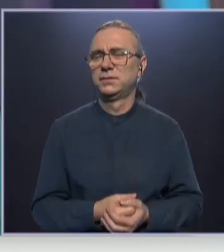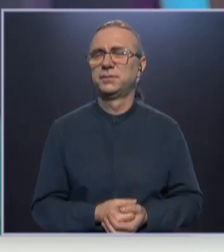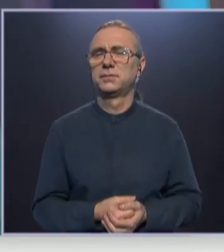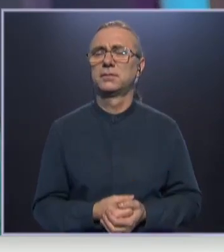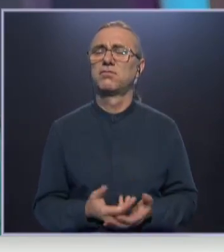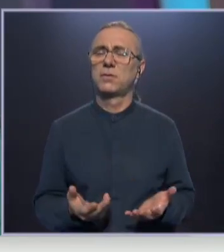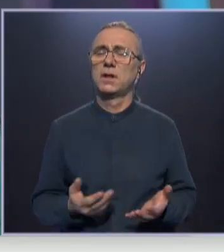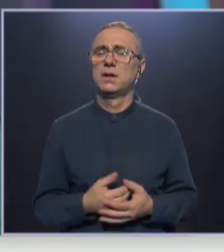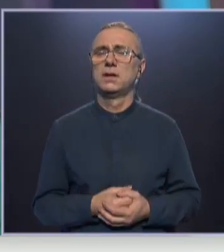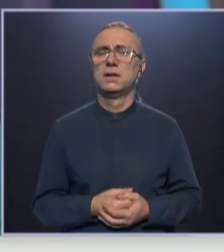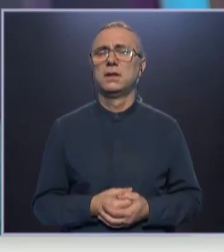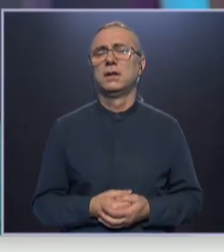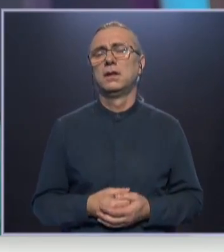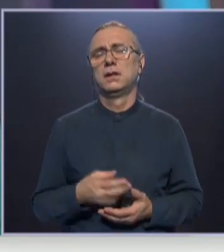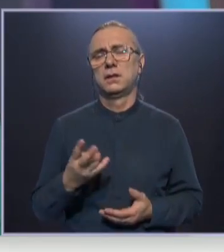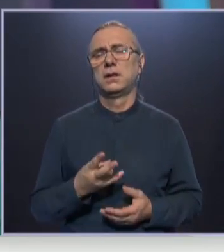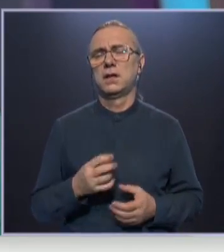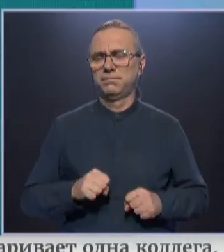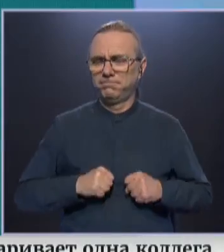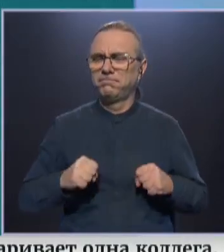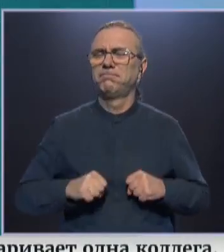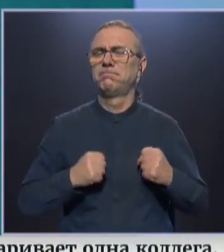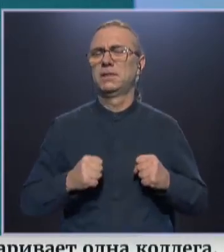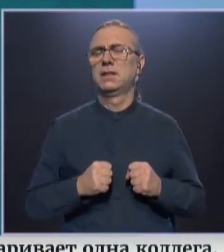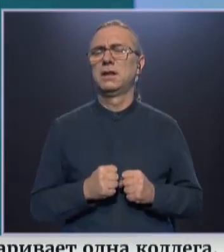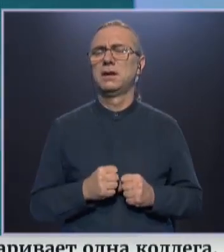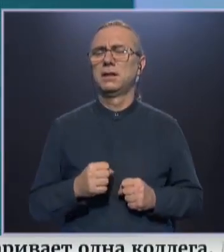до последнего на последних сил все-таки ему другом